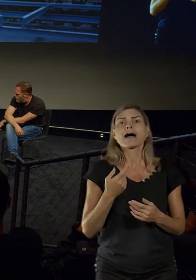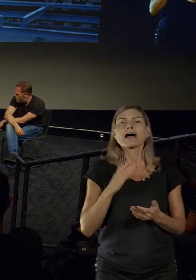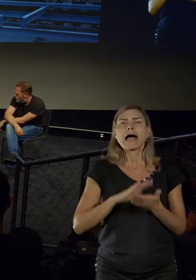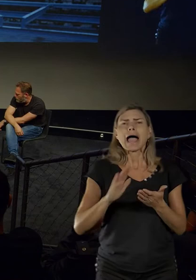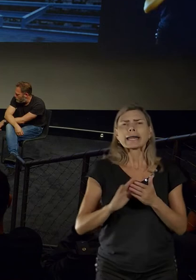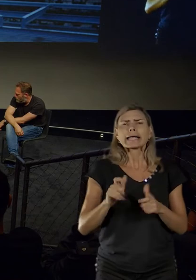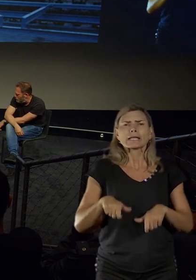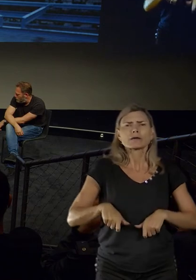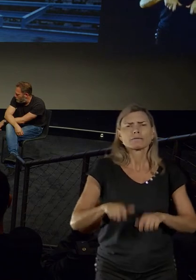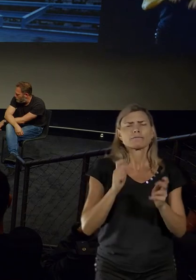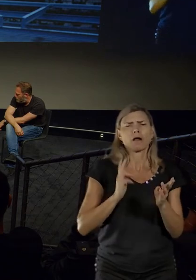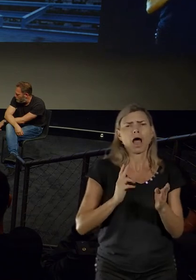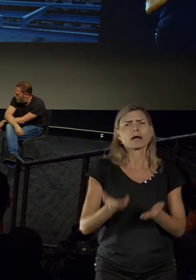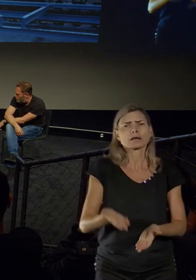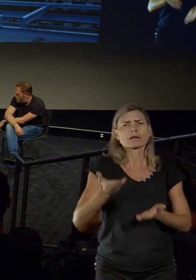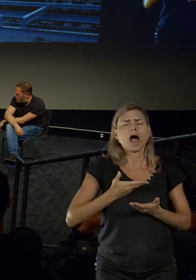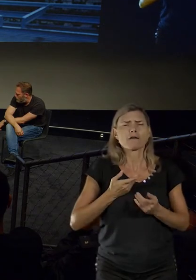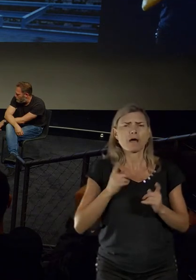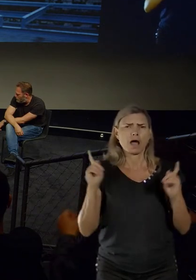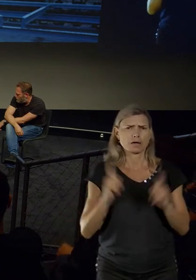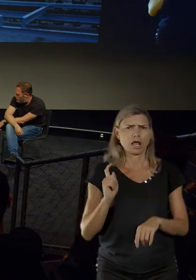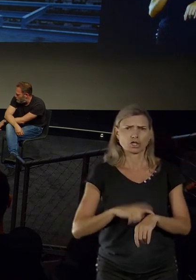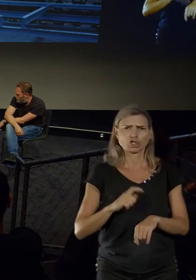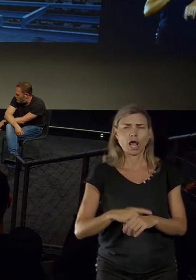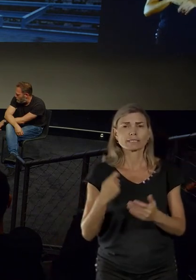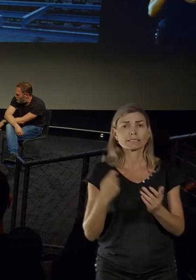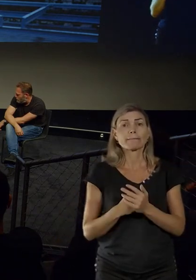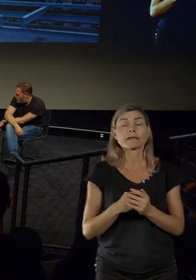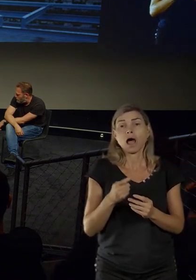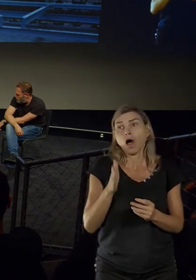dobu cestování. To znamená najednou do Prahy bude mnohem blíž ze všech stran republiky.